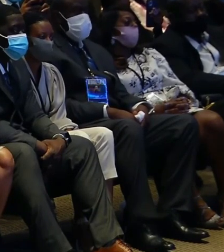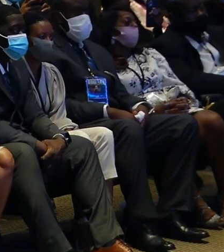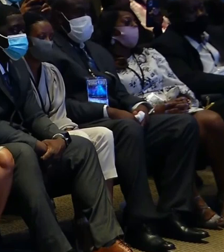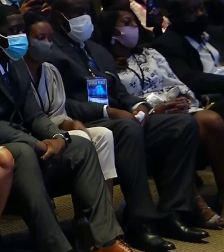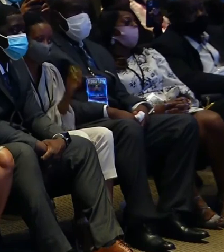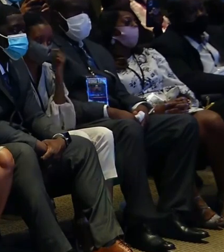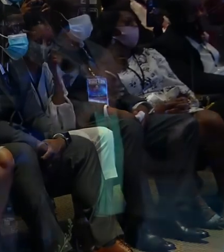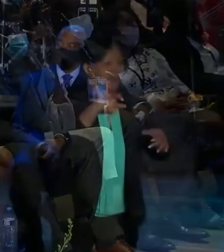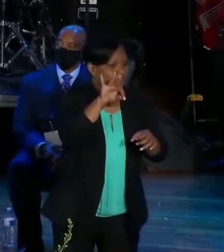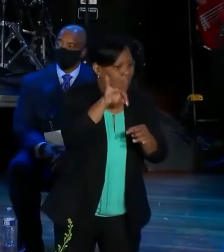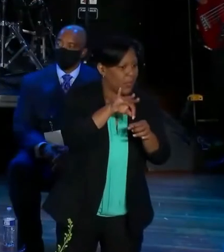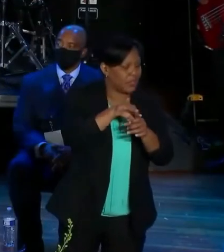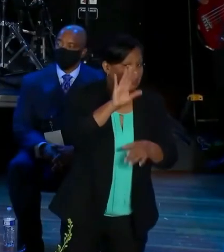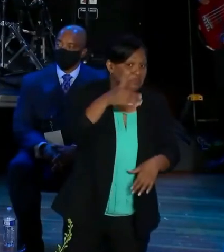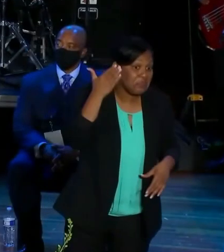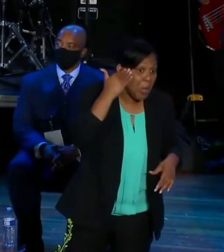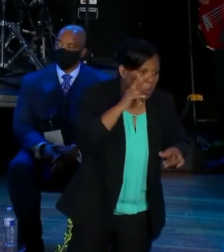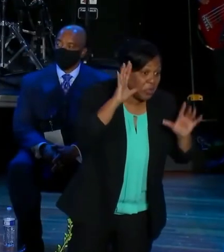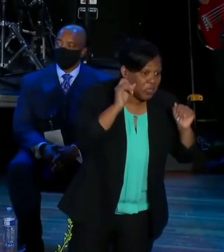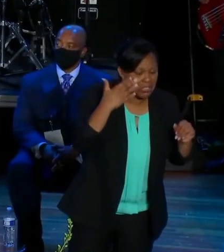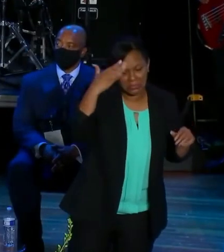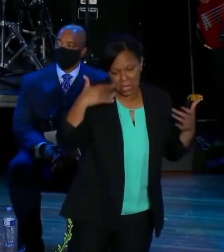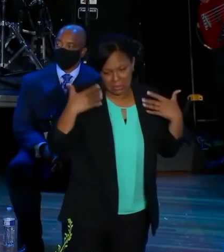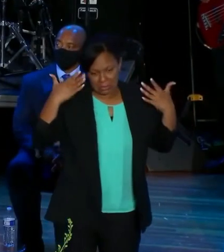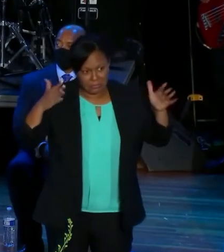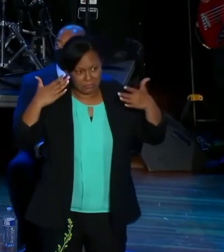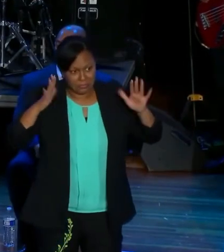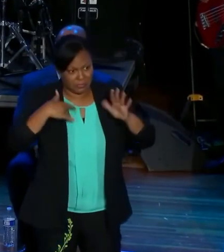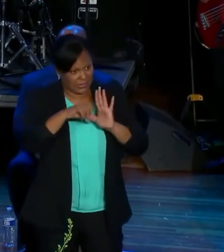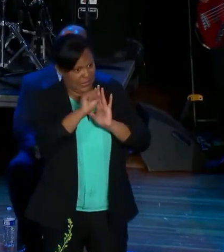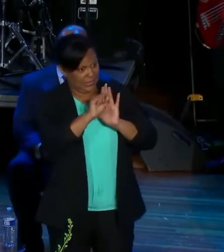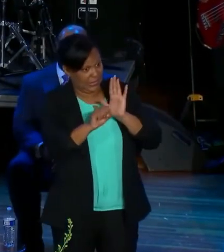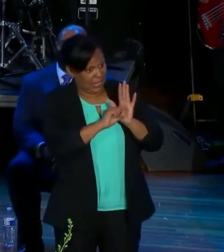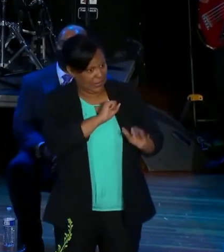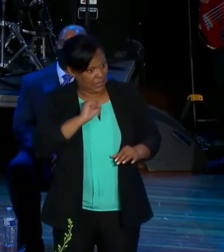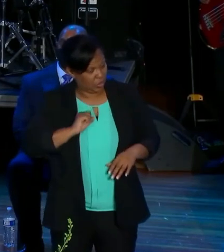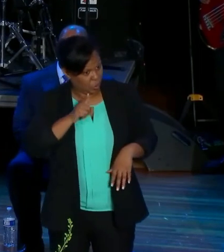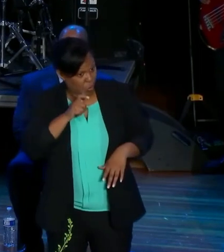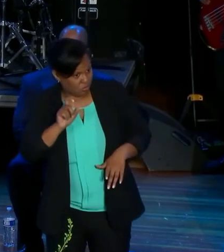men i de stadshus och stadsfullmäktige som tillåter detta slag av polisbrutalitet